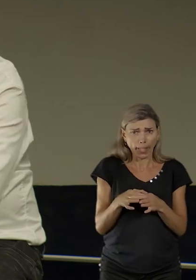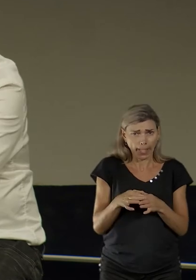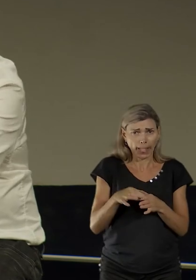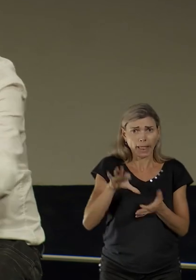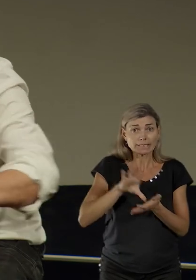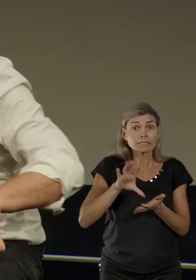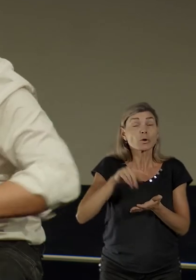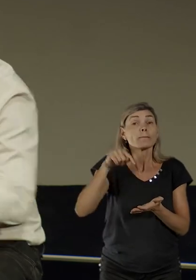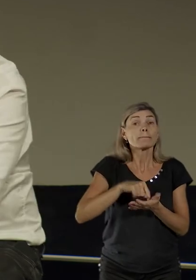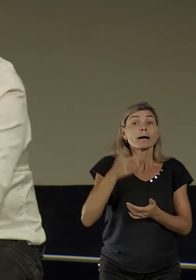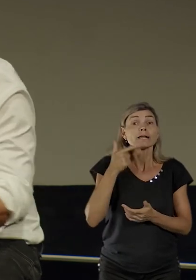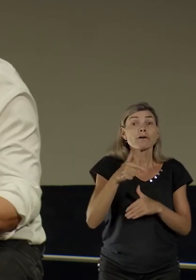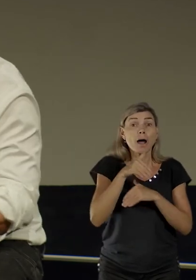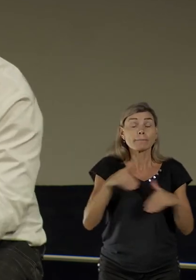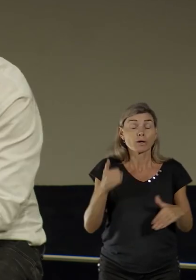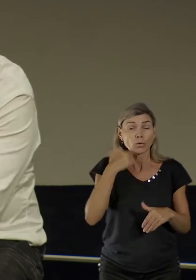A to je celé jedno centrum.